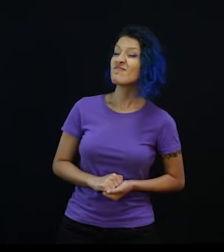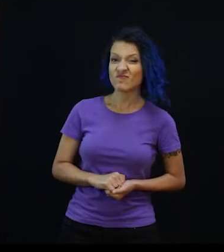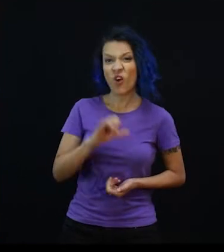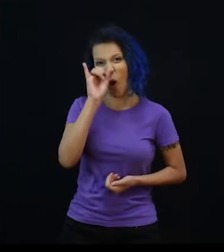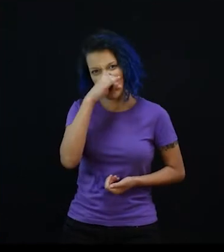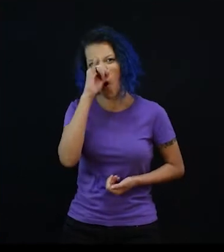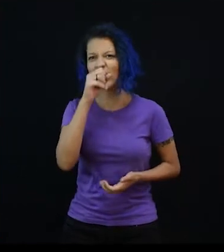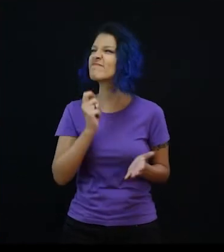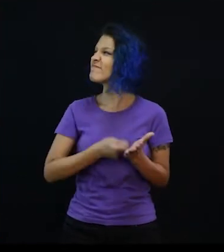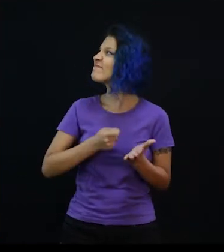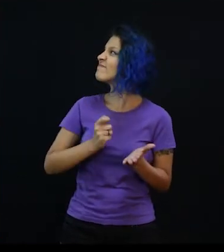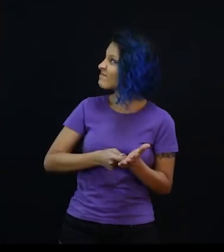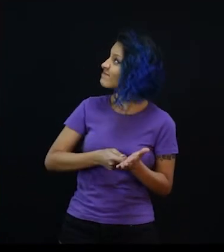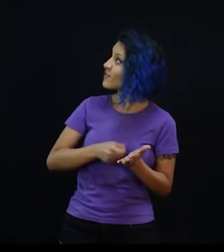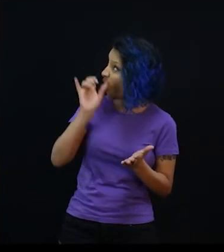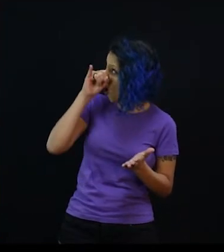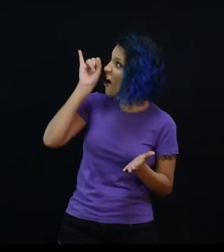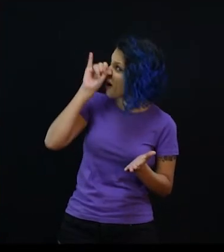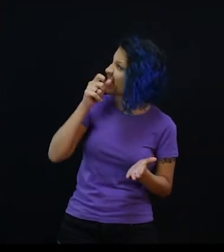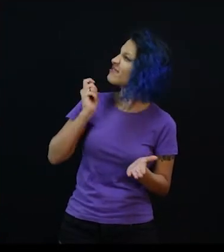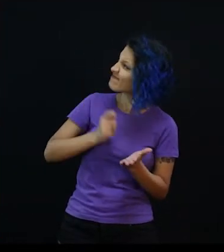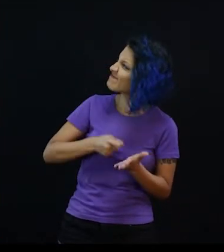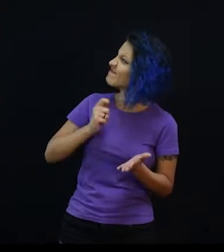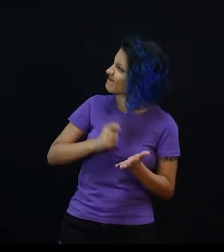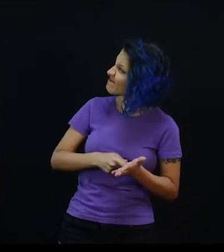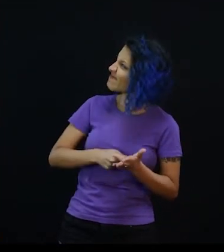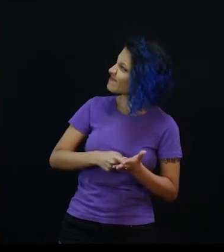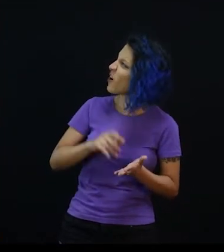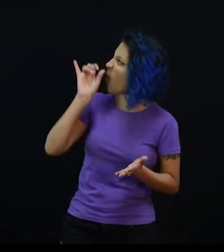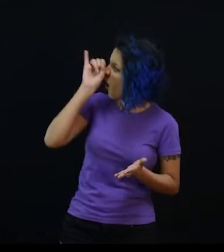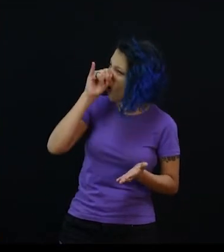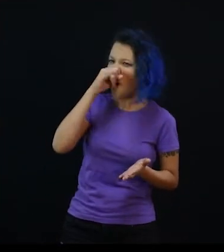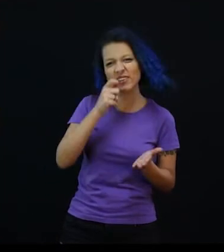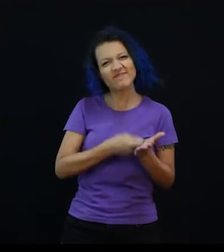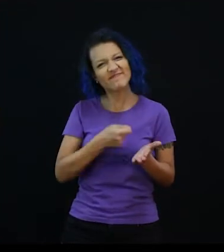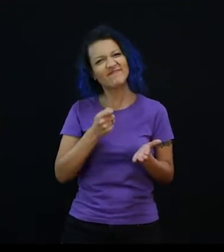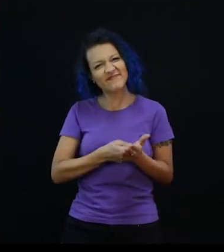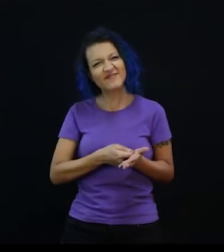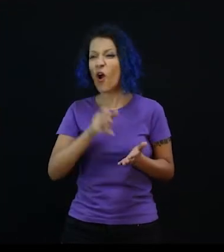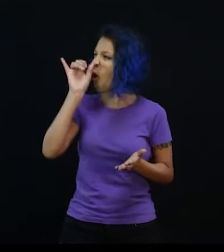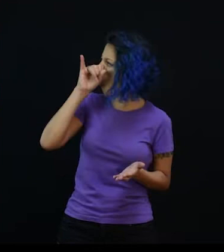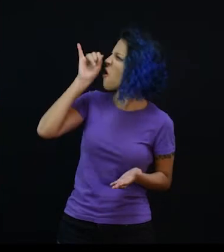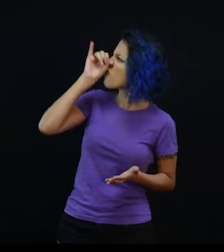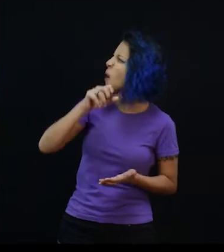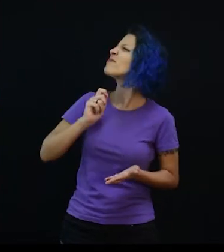Oin oin